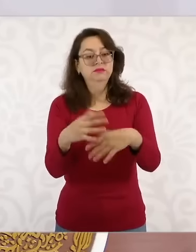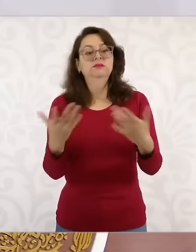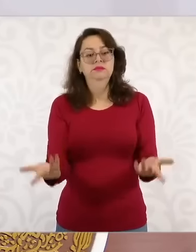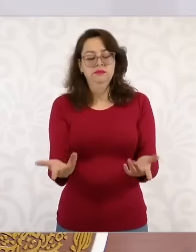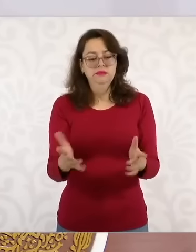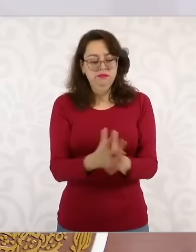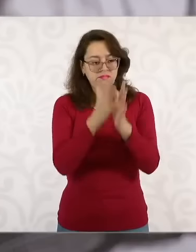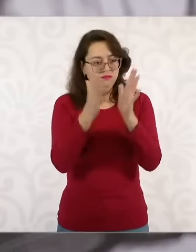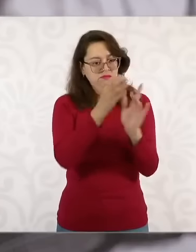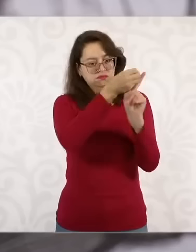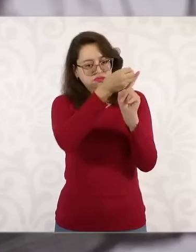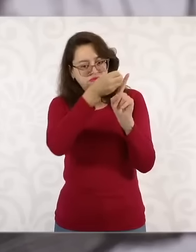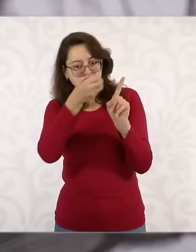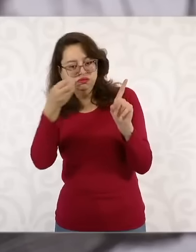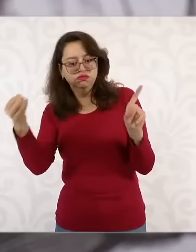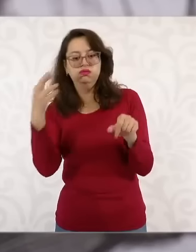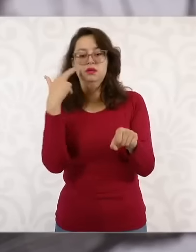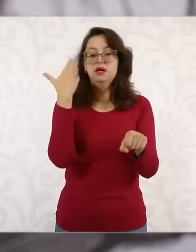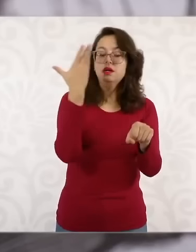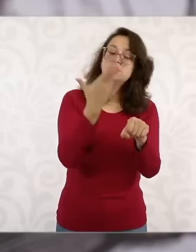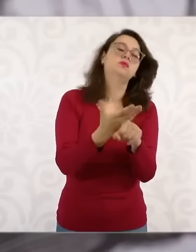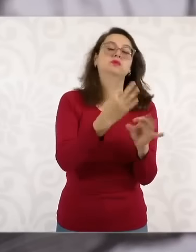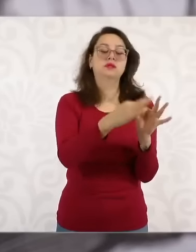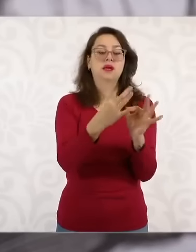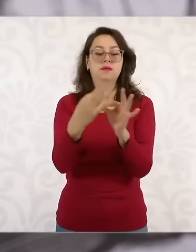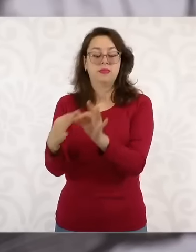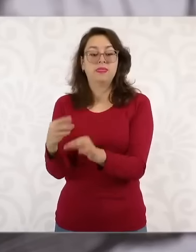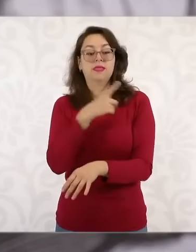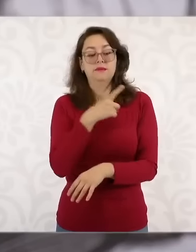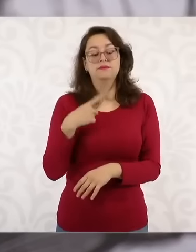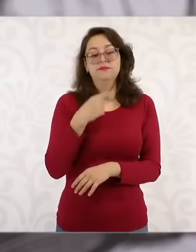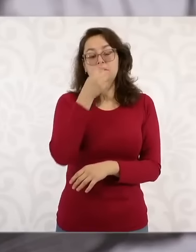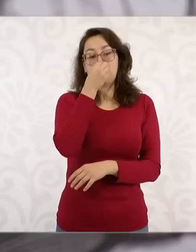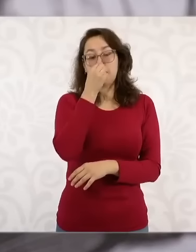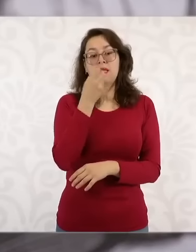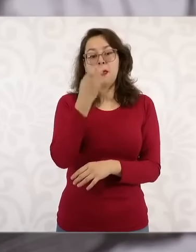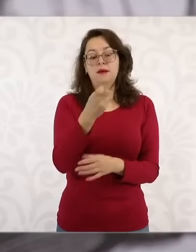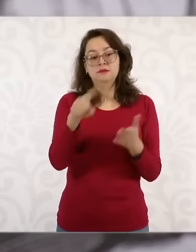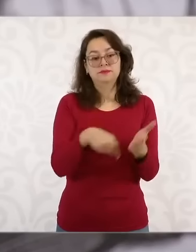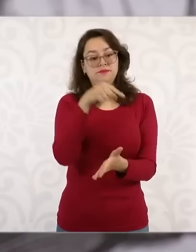ordenada y responsable de todos los generadores. Estas centrales no substituyen la generación